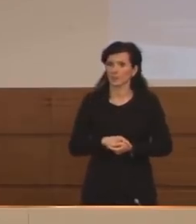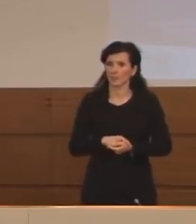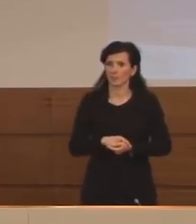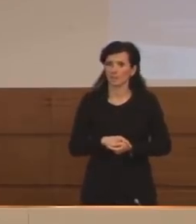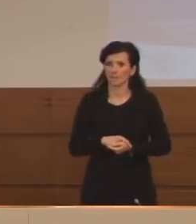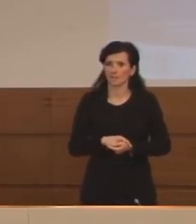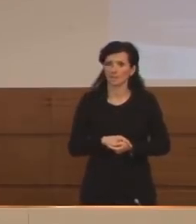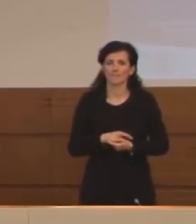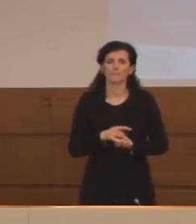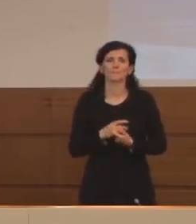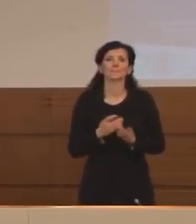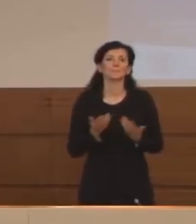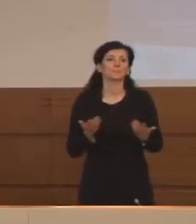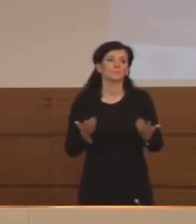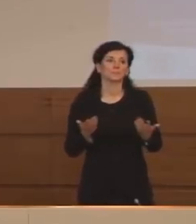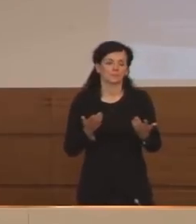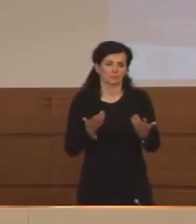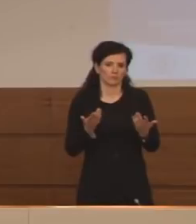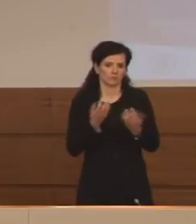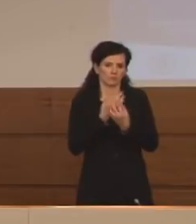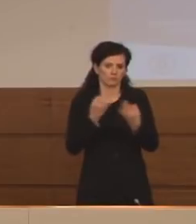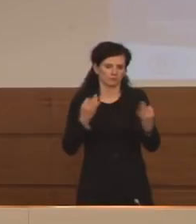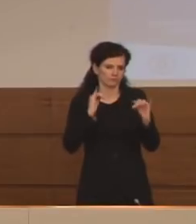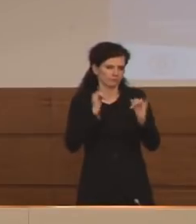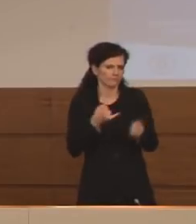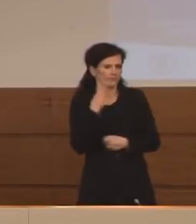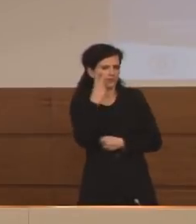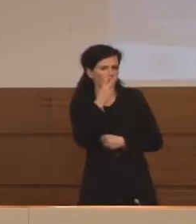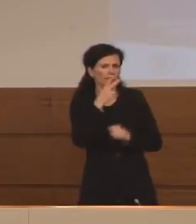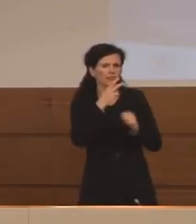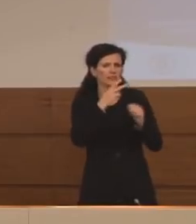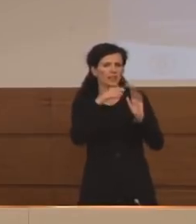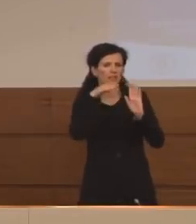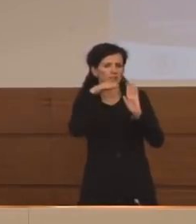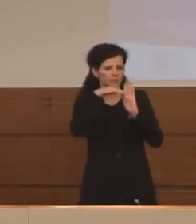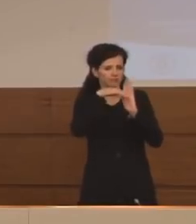Certamente, vediamo la curva in diminuzione. Una curva dei contagi in diminuzione.